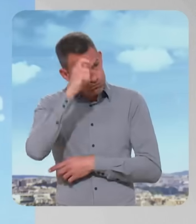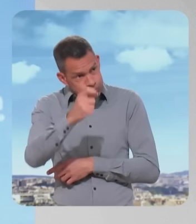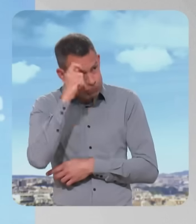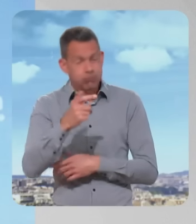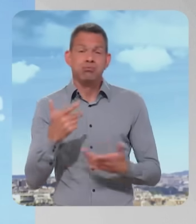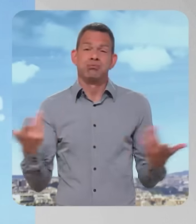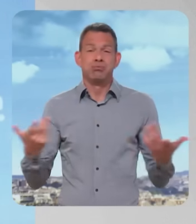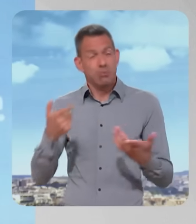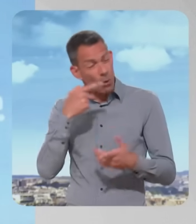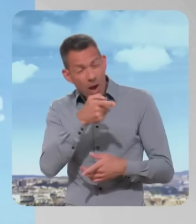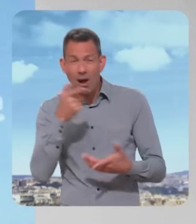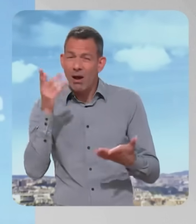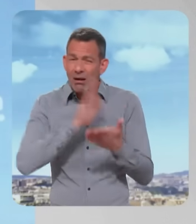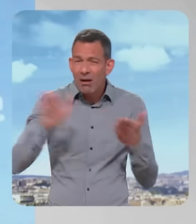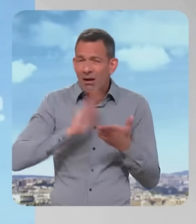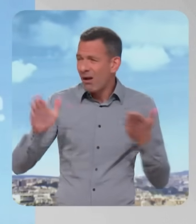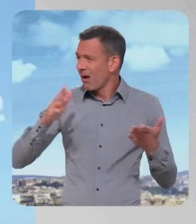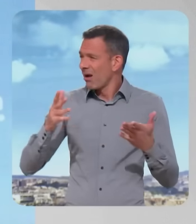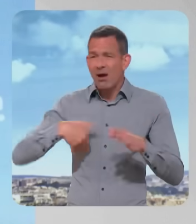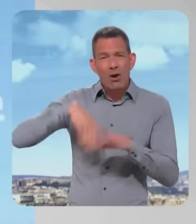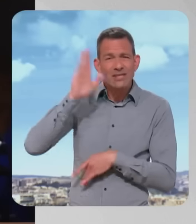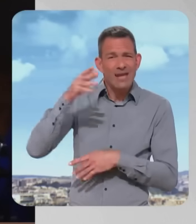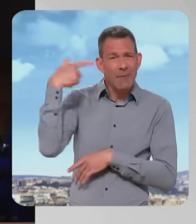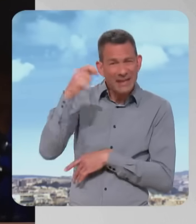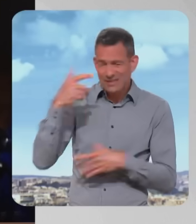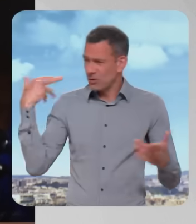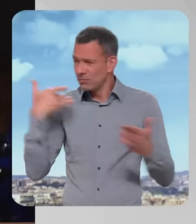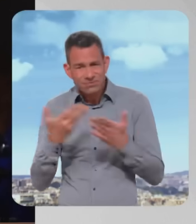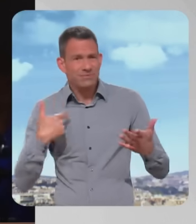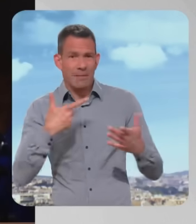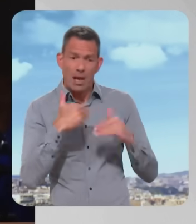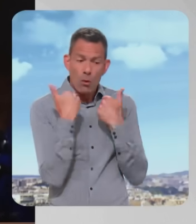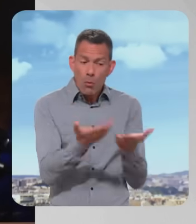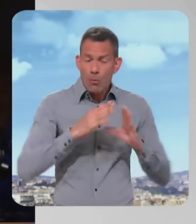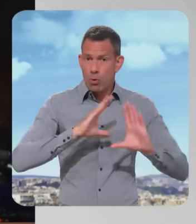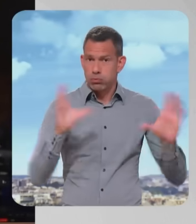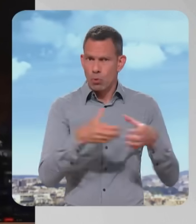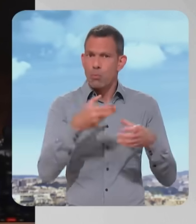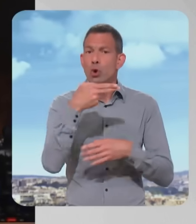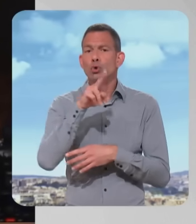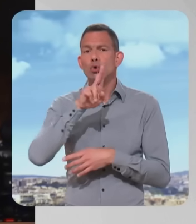les noms les uns après les autres. T.Sotto: J.-L.Mélenchon est un peu particulier par rapport aux autres.